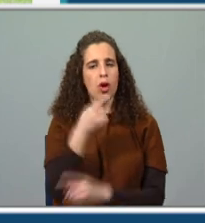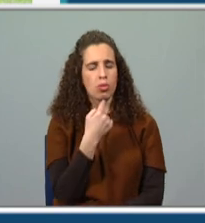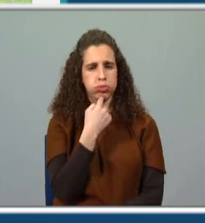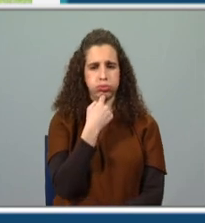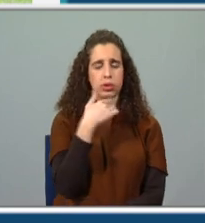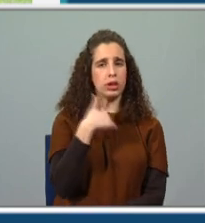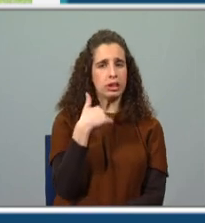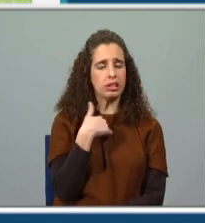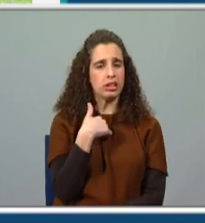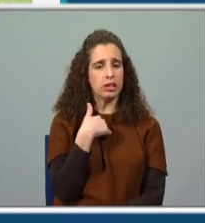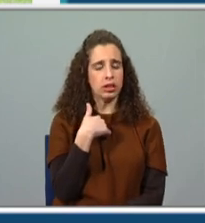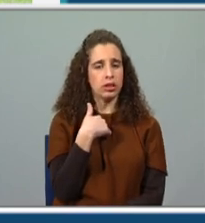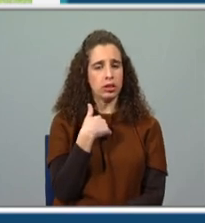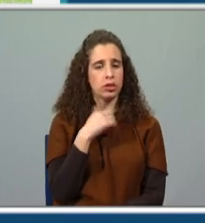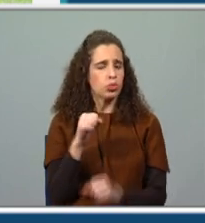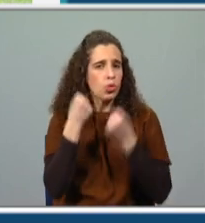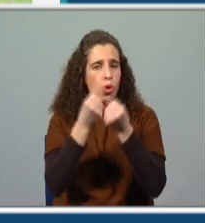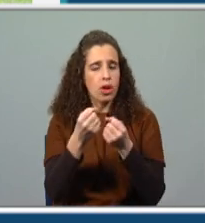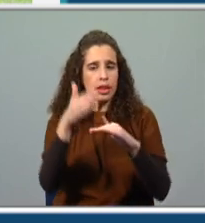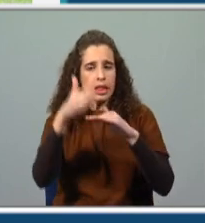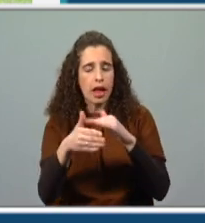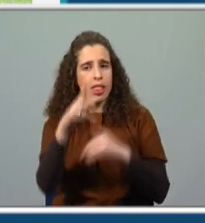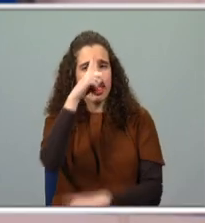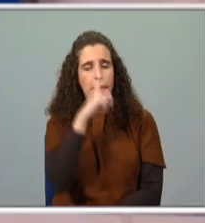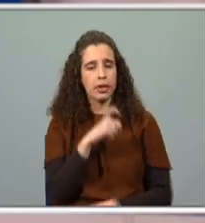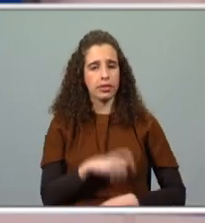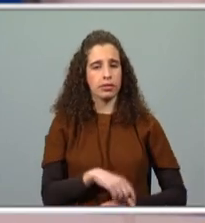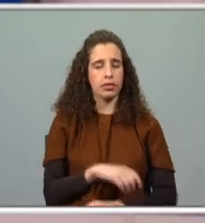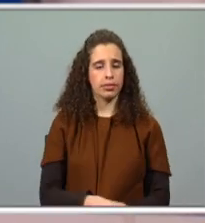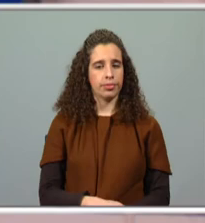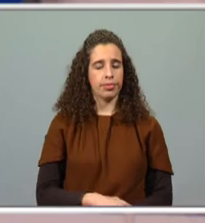provavelmente não iria conseguir assim de repente lembrar ora Qual é o concelho 可能不會那樣做突然想起來還是什麼縣